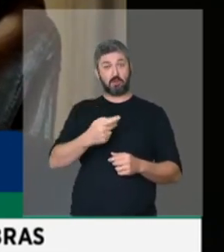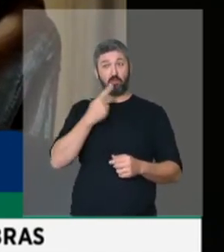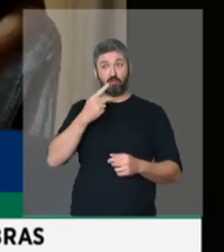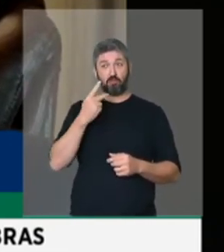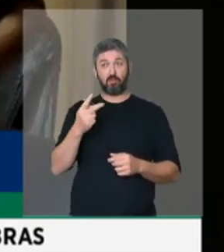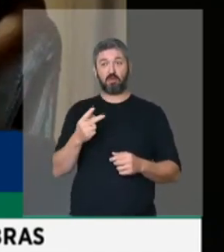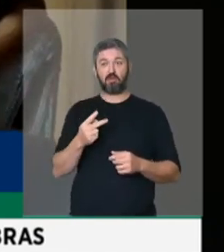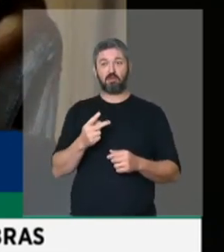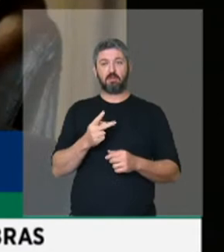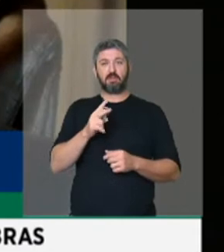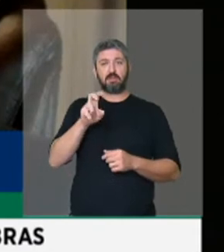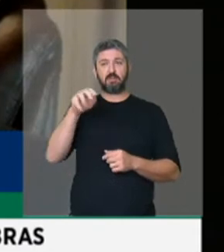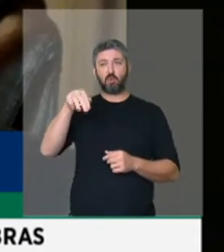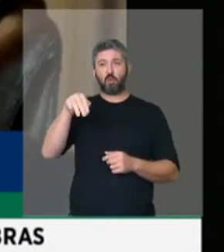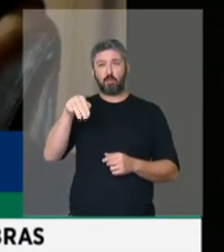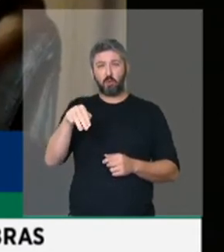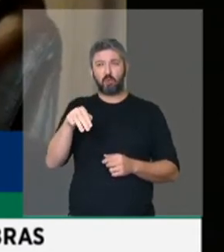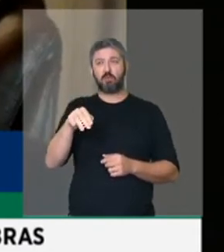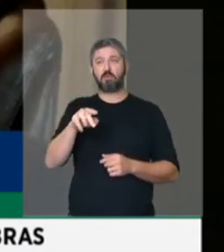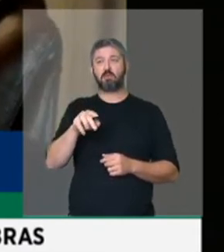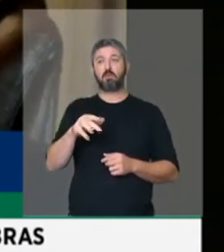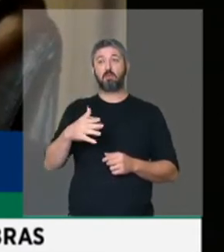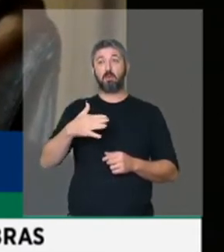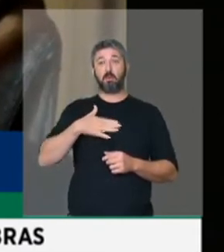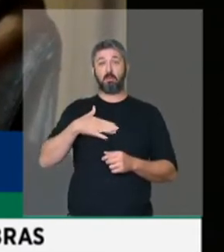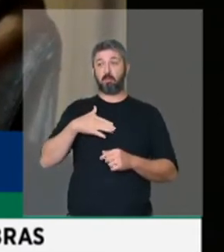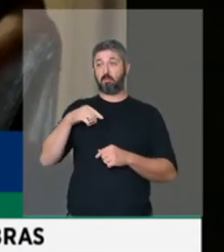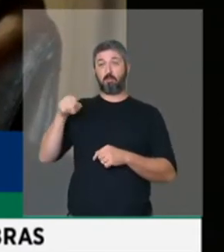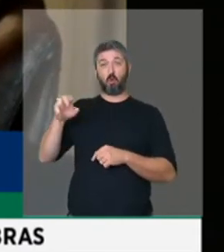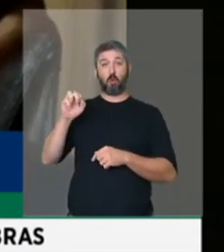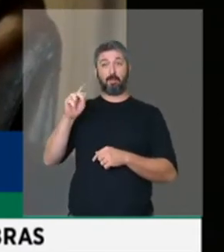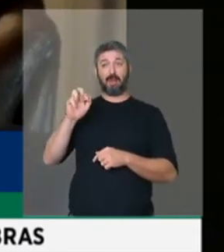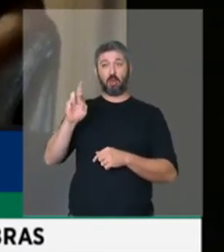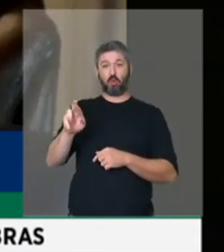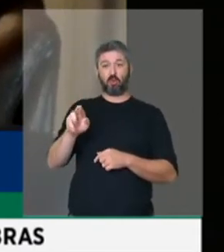ESQUERDA NÃO ME GANHA UMA, NÃO ME GANHA UMA. QUANDO PENSAM QUE VÃO GANHAR, ACABAM PERDENDO. EU FALEI AQUI QUE